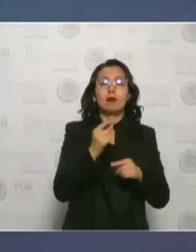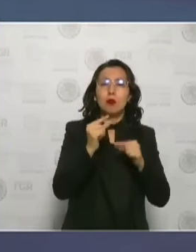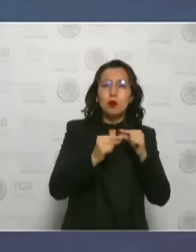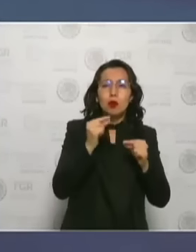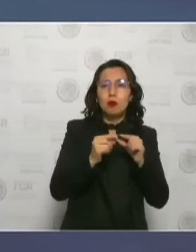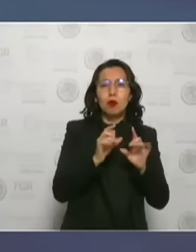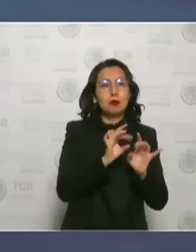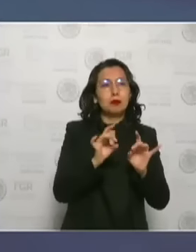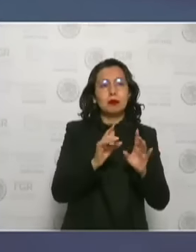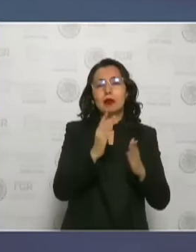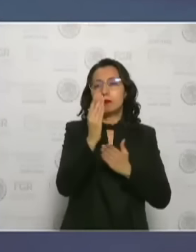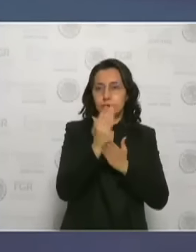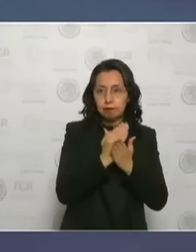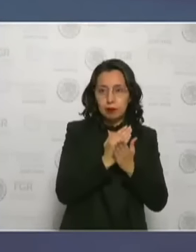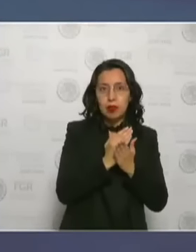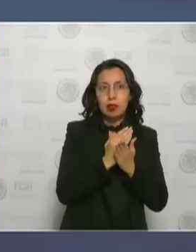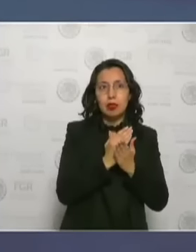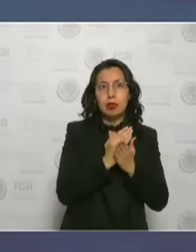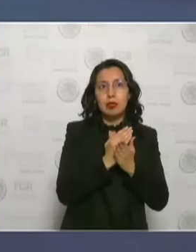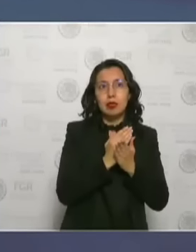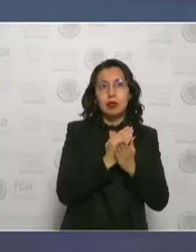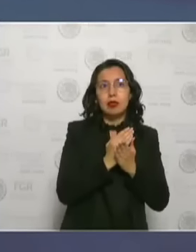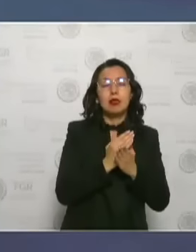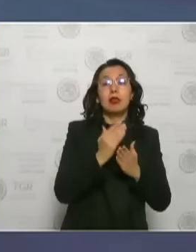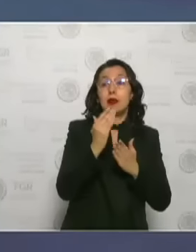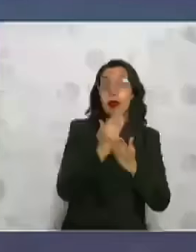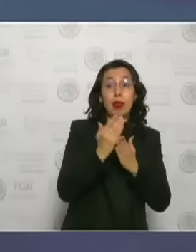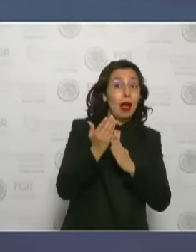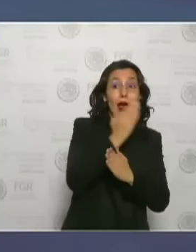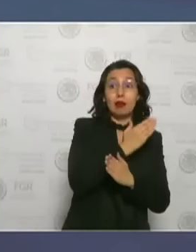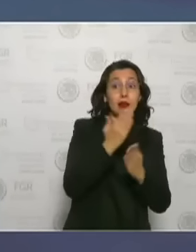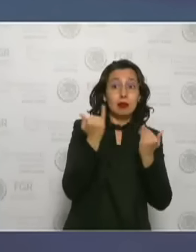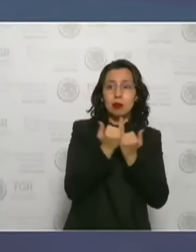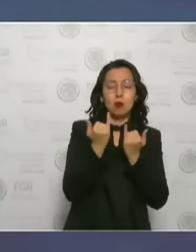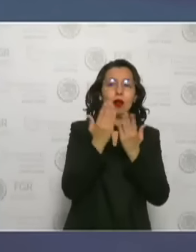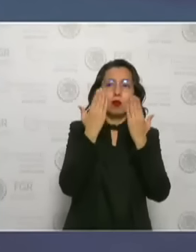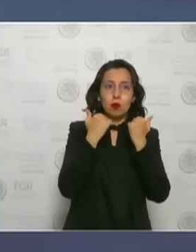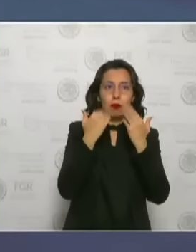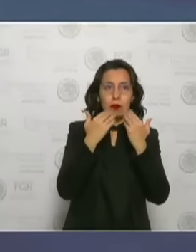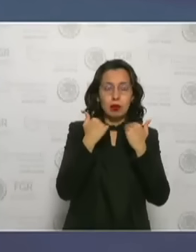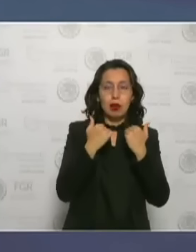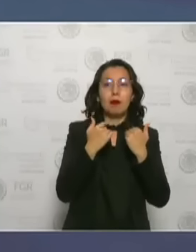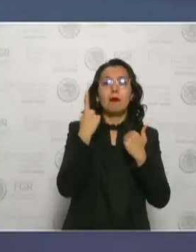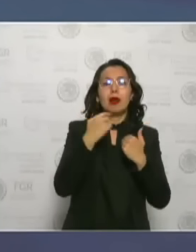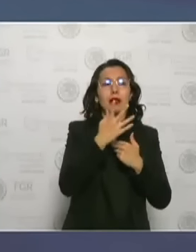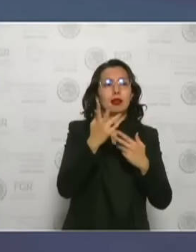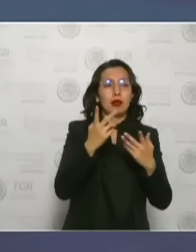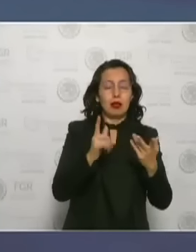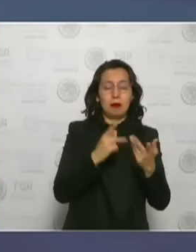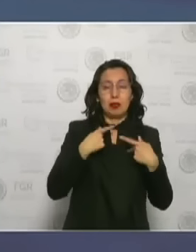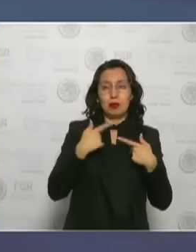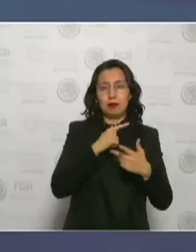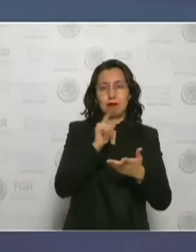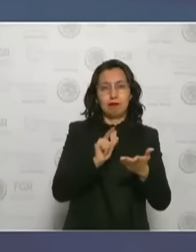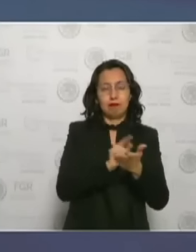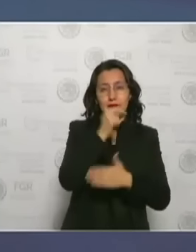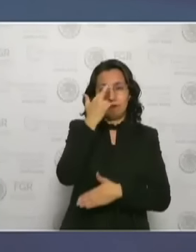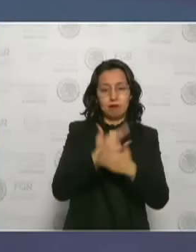y obtener la disminución sin precedente en la incidencia delictiva, porque actuamos como un